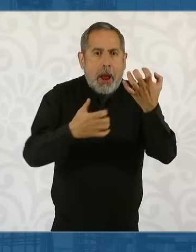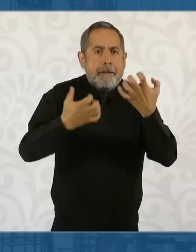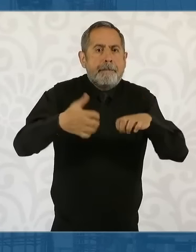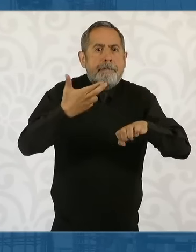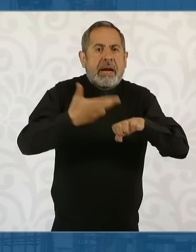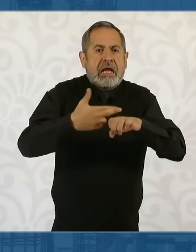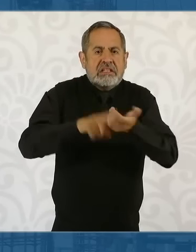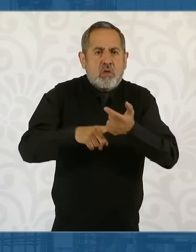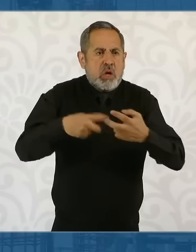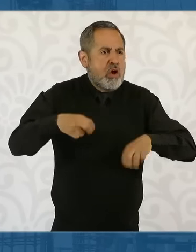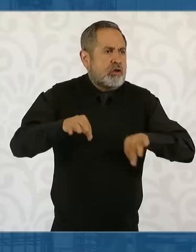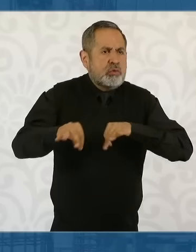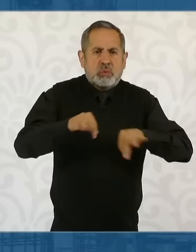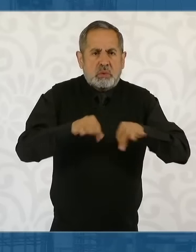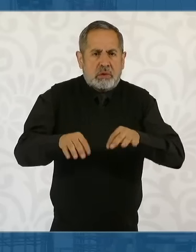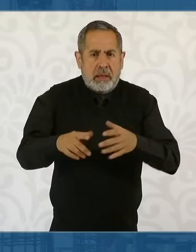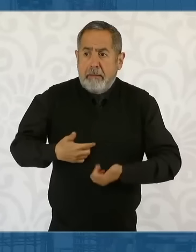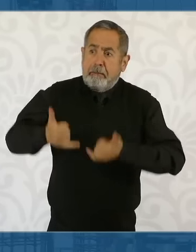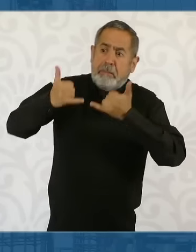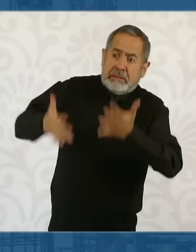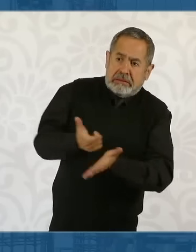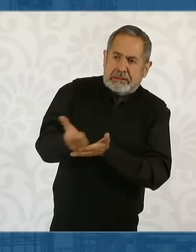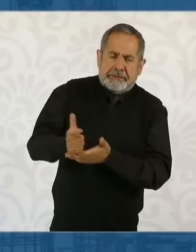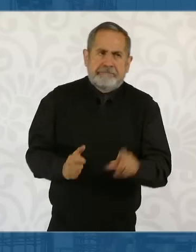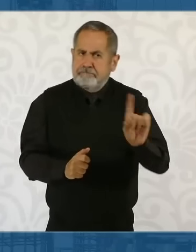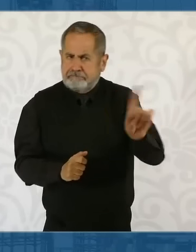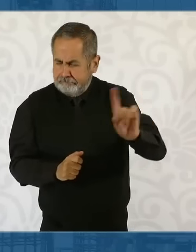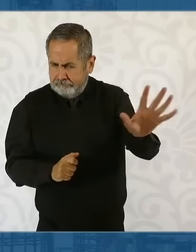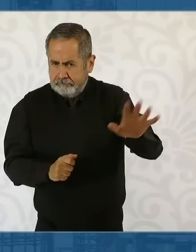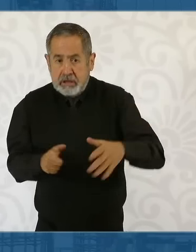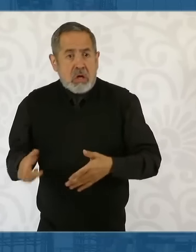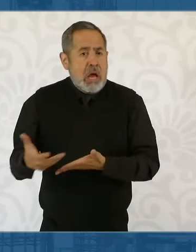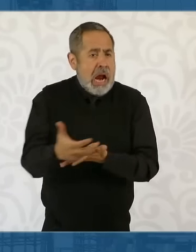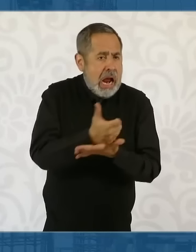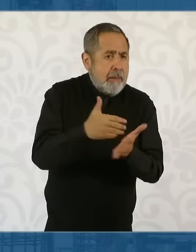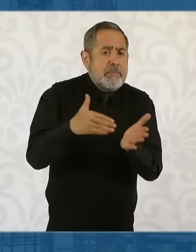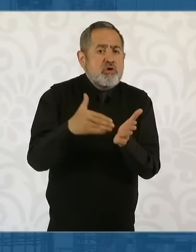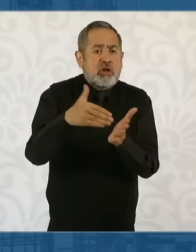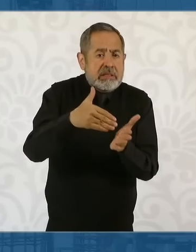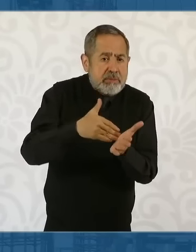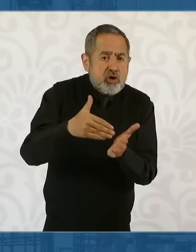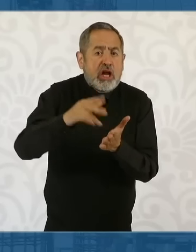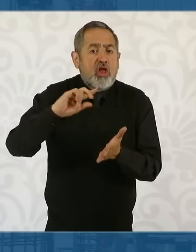entonces no no son una carga ah y además generan millones y millones y millones de dólares entonces